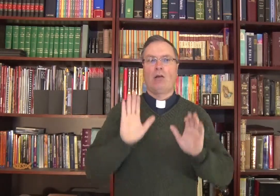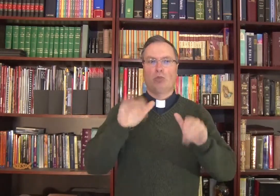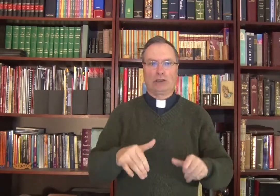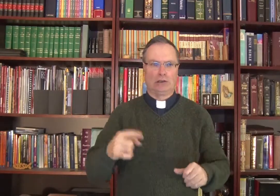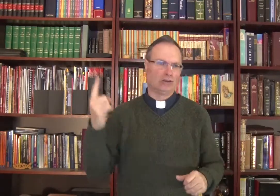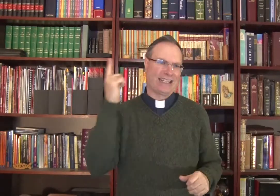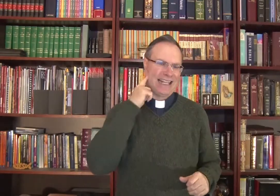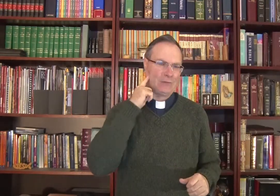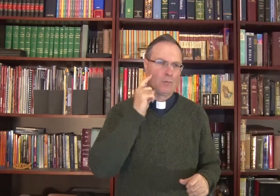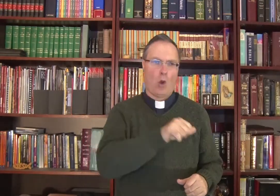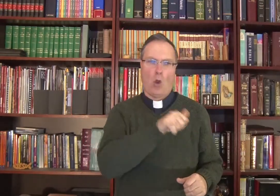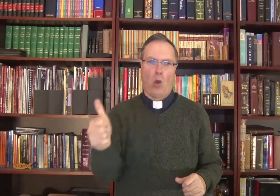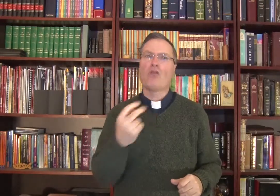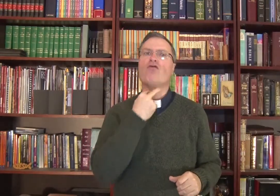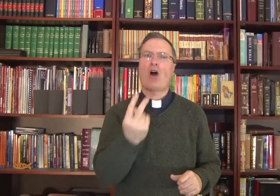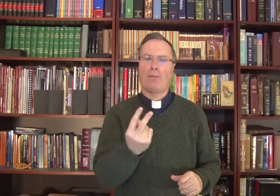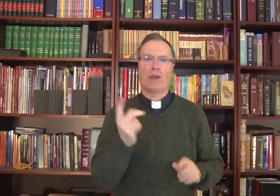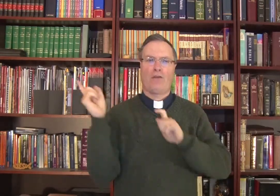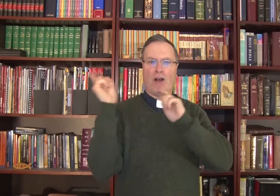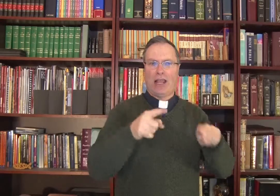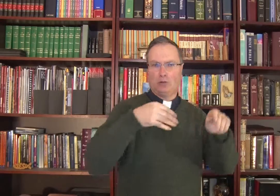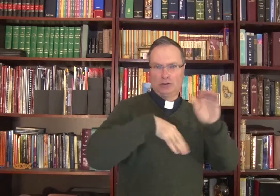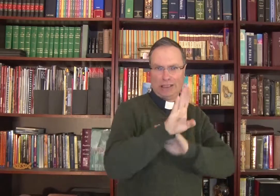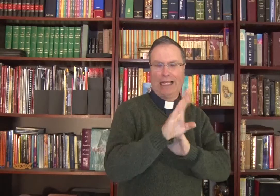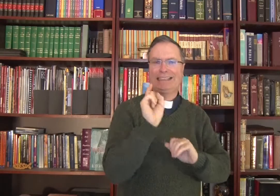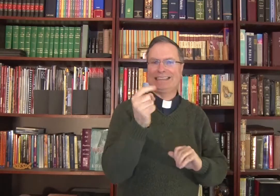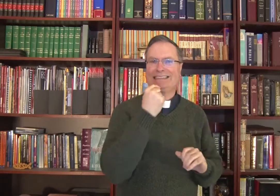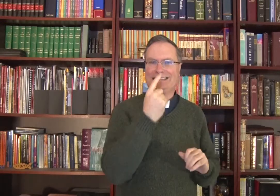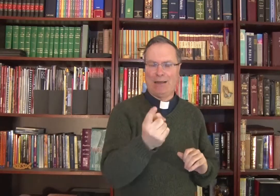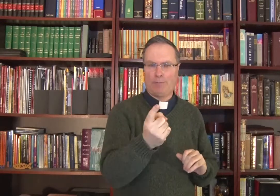Puis j'entendis une autre voix venant du ciel qui disait: